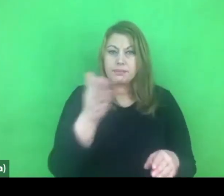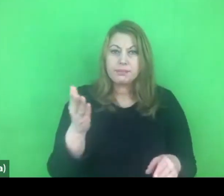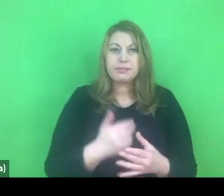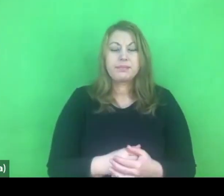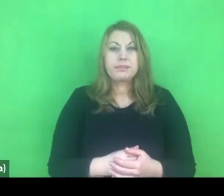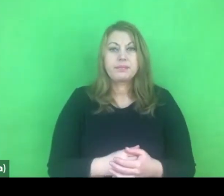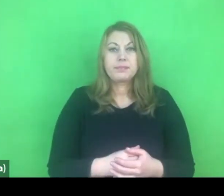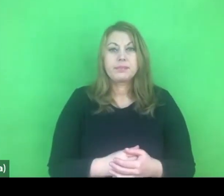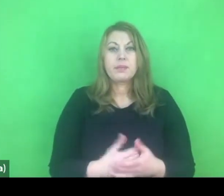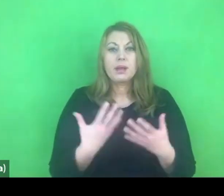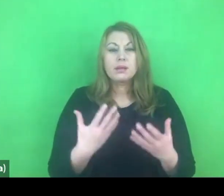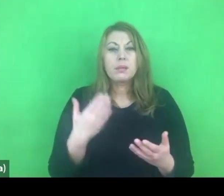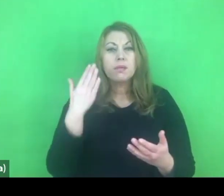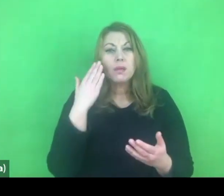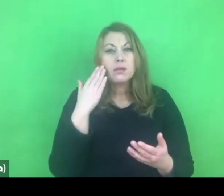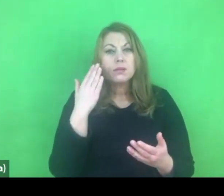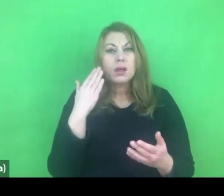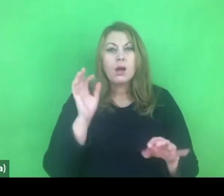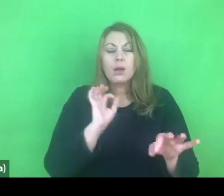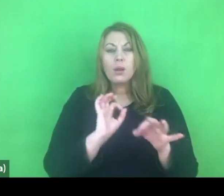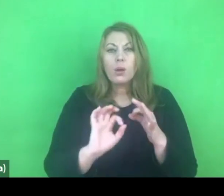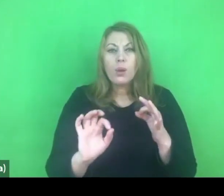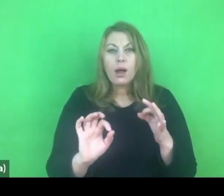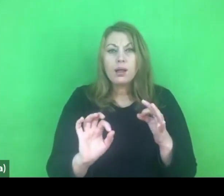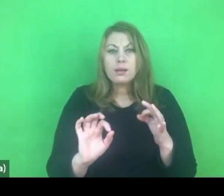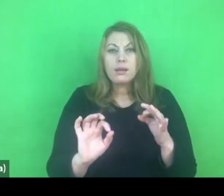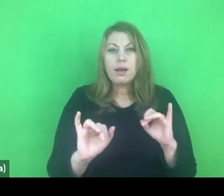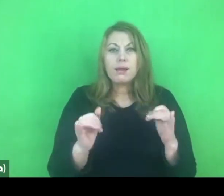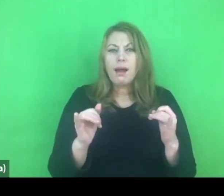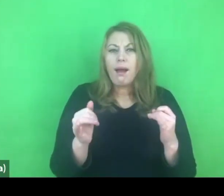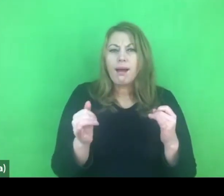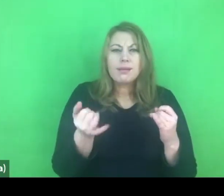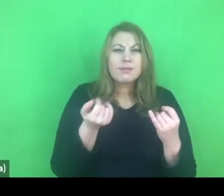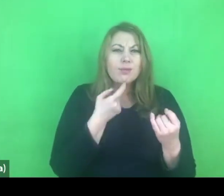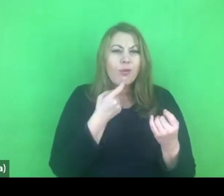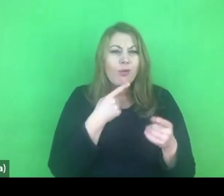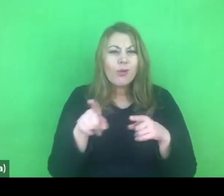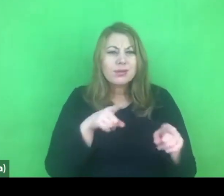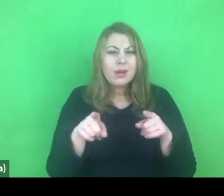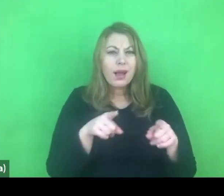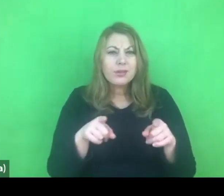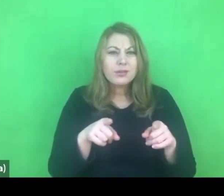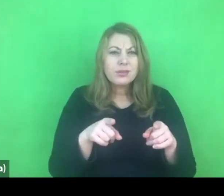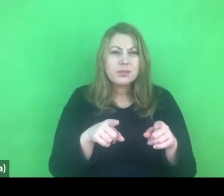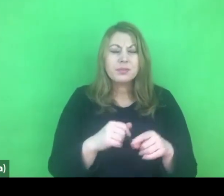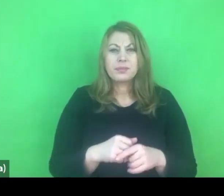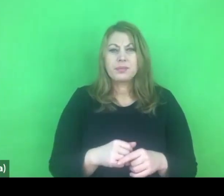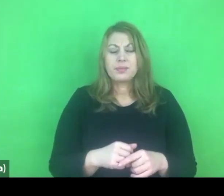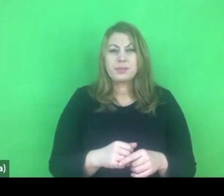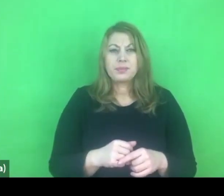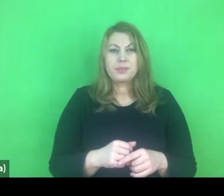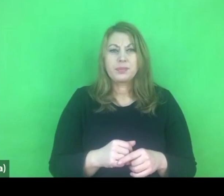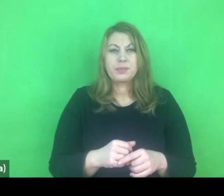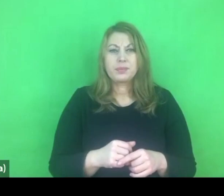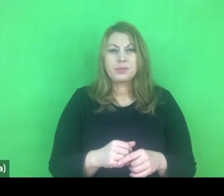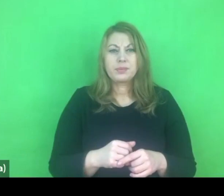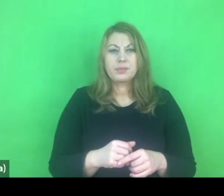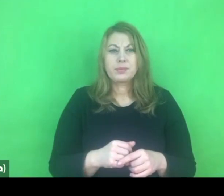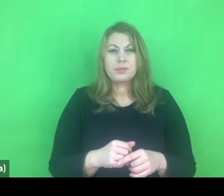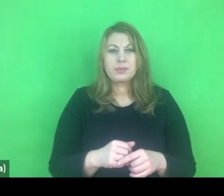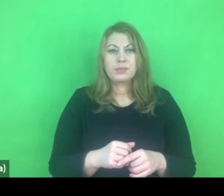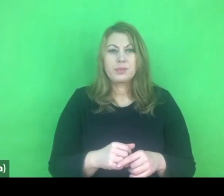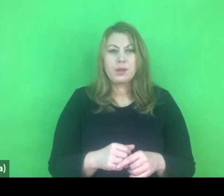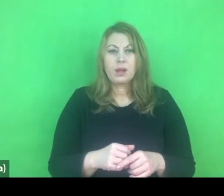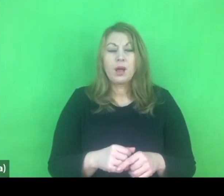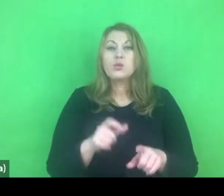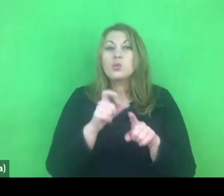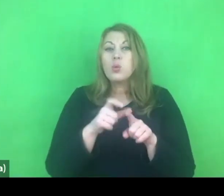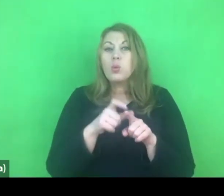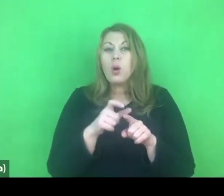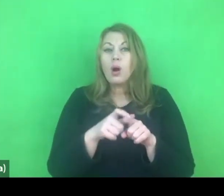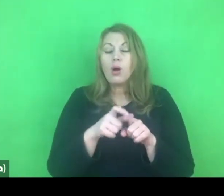Żebyście też Państwo mieli jasność czy to słowo jest kluczowe w dokumencie, który Państwu prezentuję.